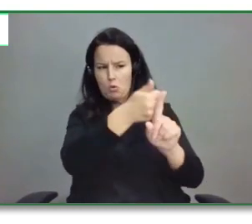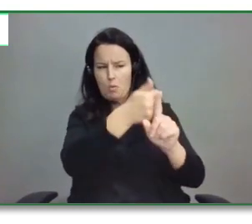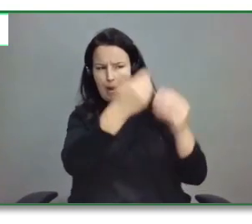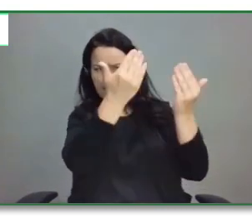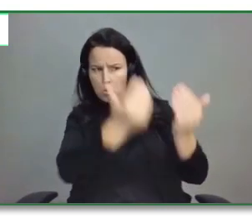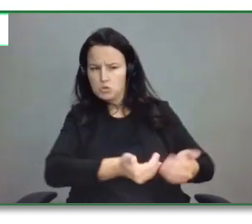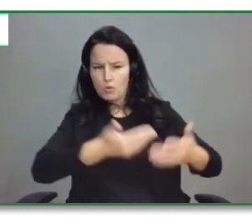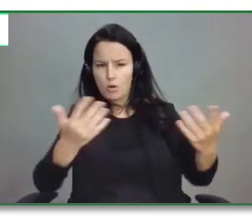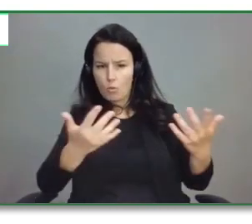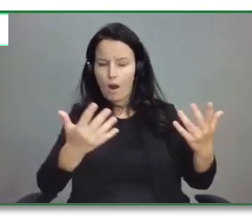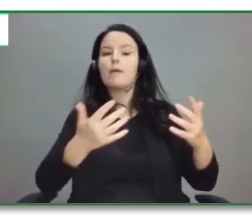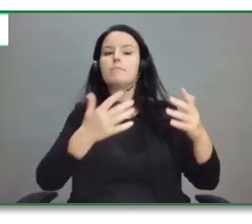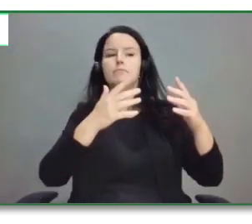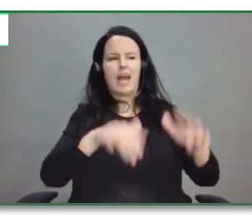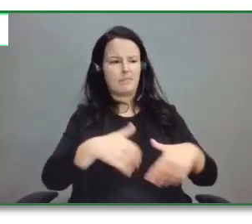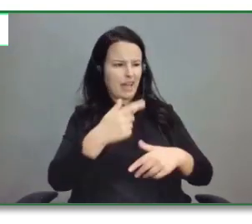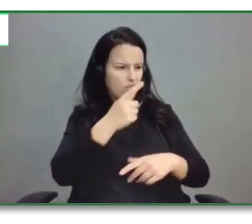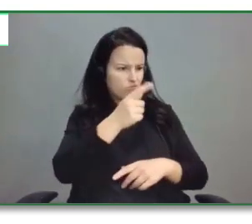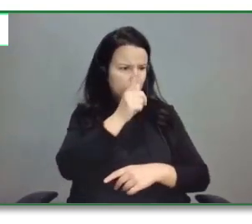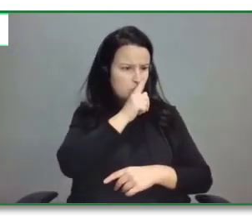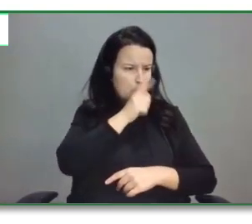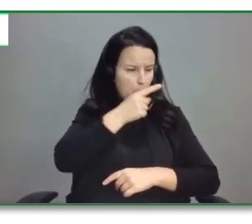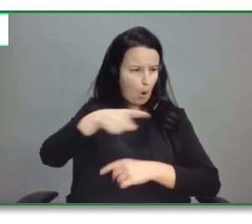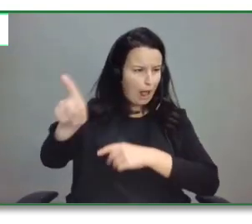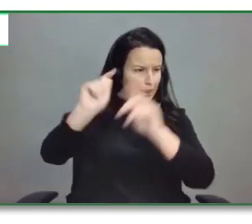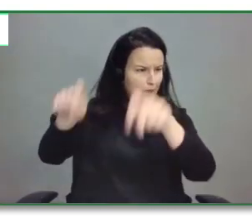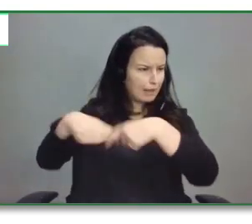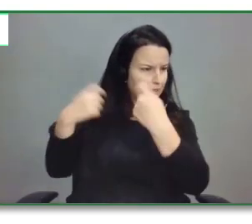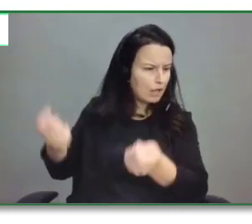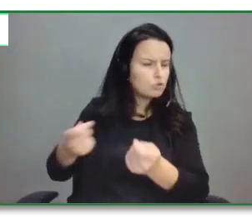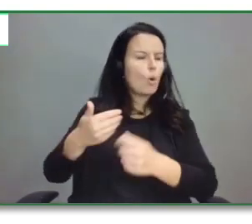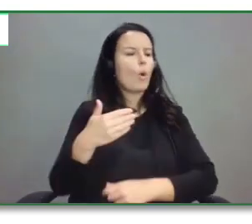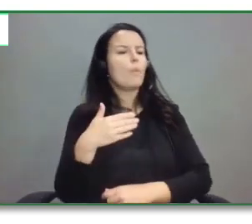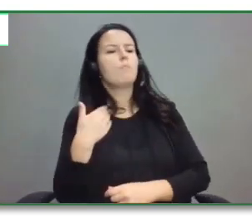pourraient les empêcher de profiter de